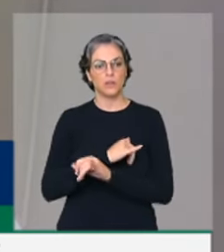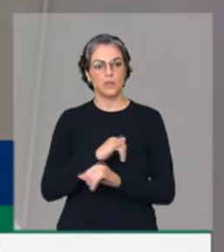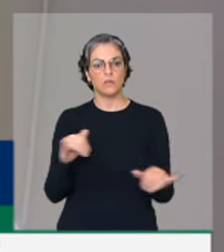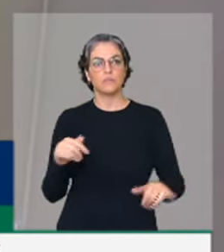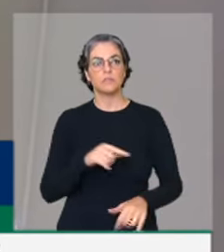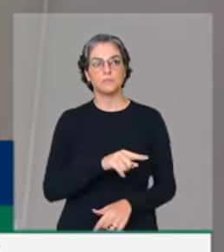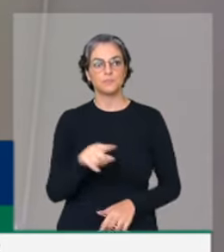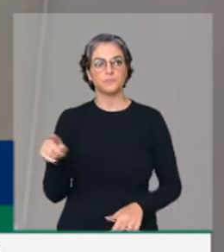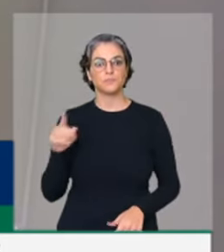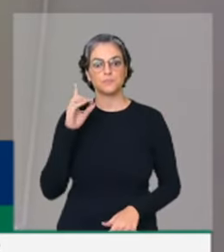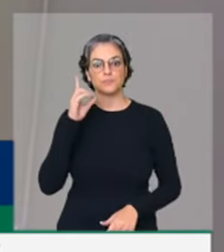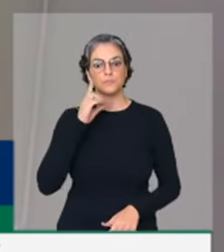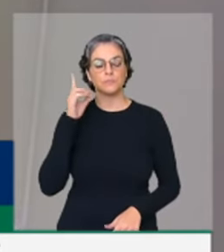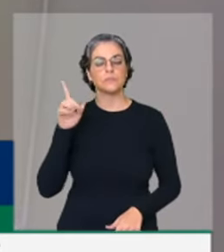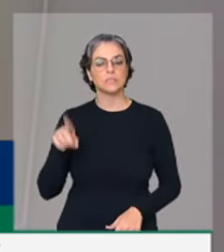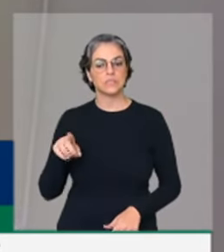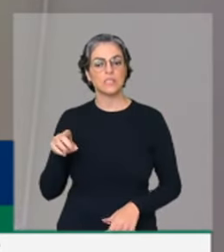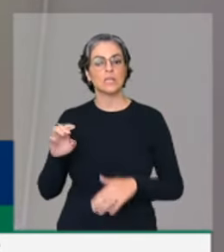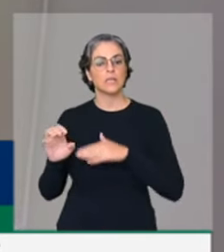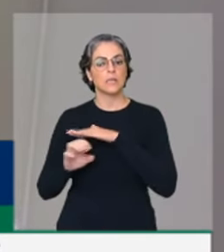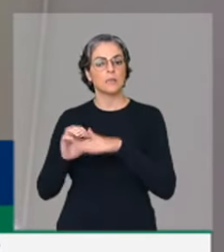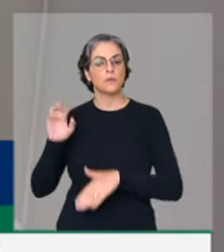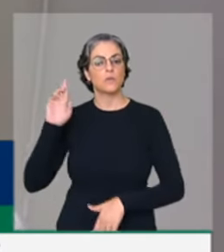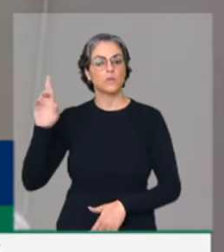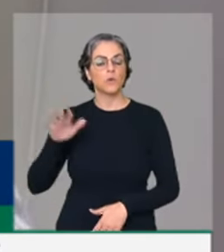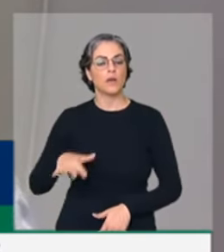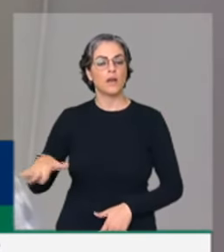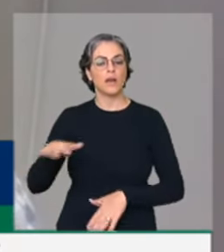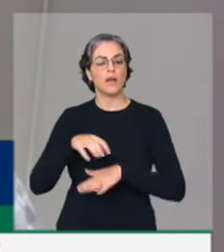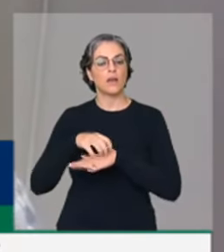TRANSPORTE.... E NÃO FIZERAM... A DOAÇÃO PARA O SISTEMA ÚNICO DE SAÚDE. ENTÃO, QUANDO EU VEJO AQUI